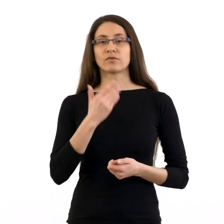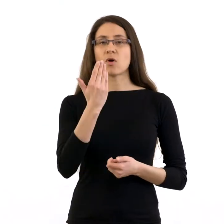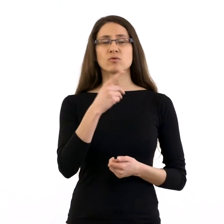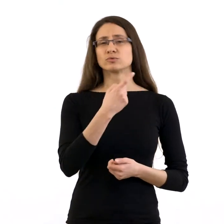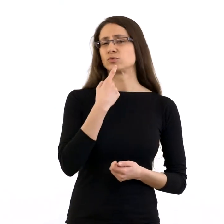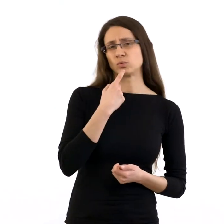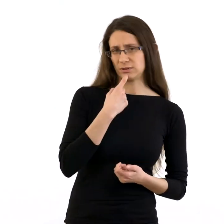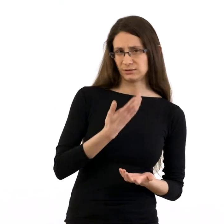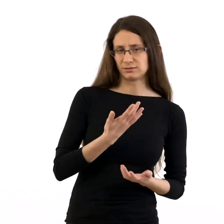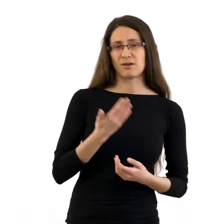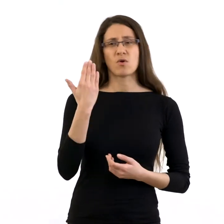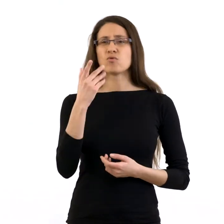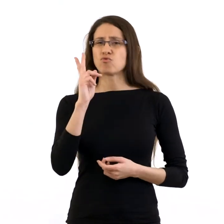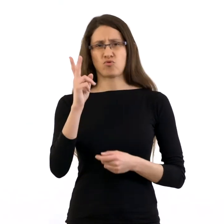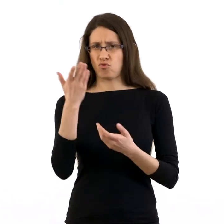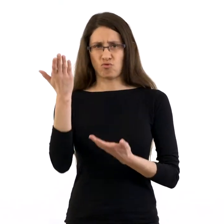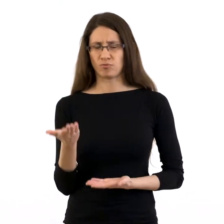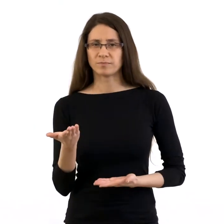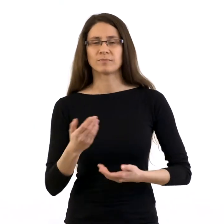1. Czym jest wolontariat? Kim jest wolontariusz?